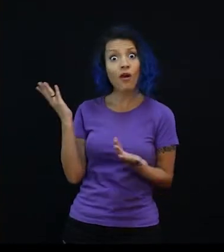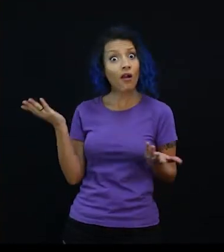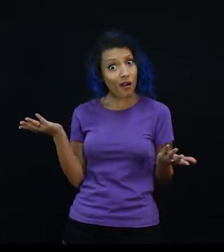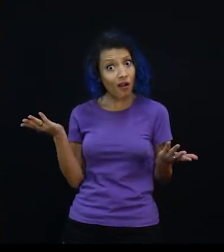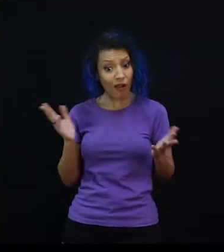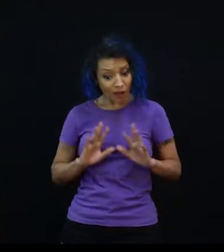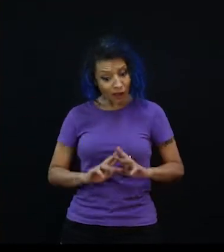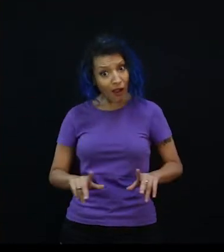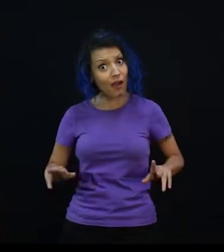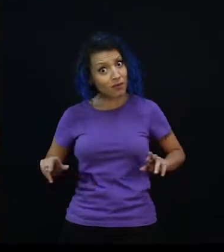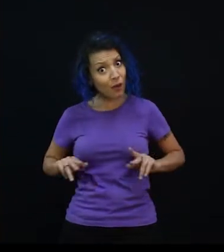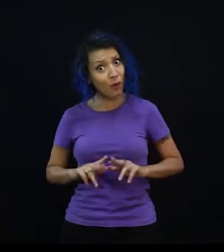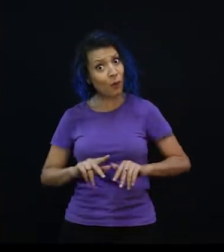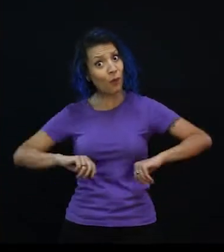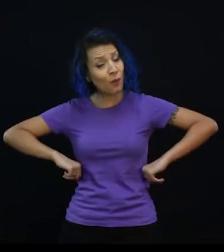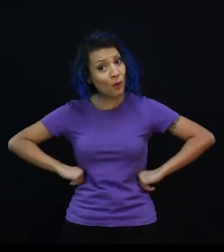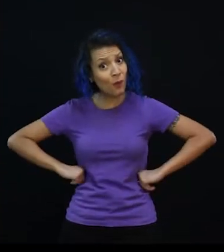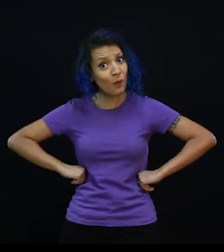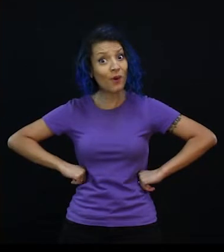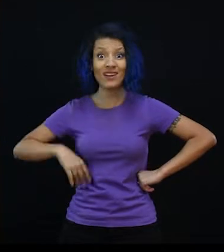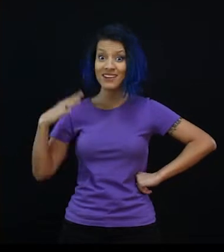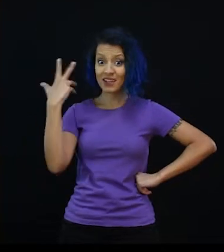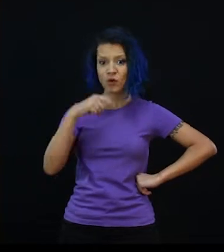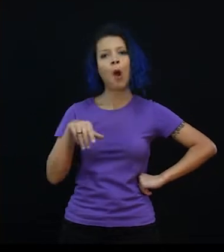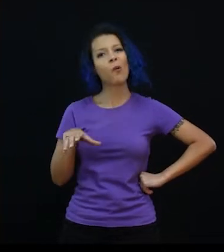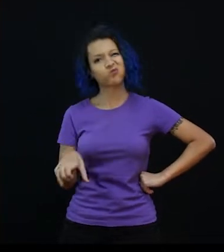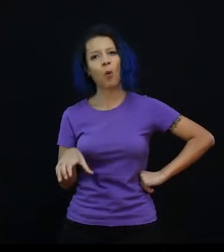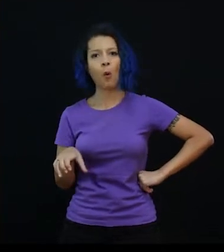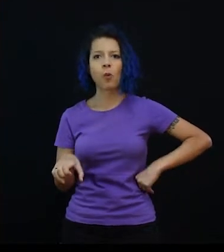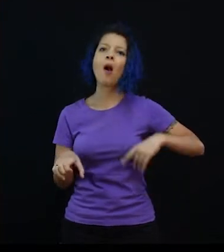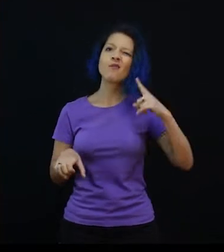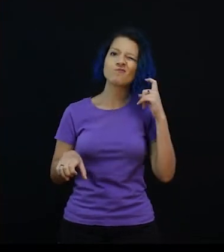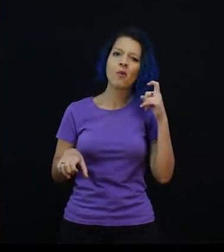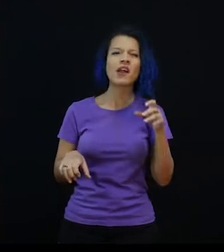tem um timbre diferente. Não é uma coisa mais linda?